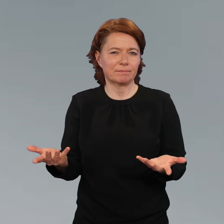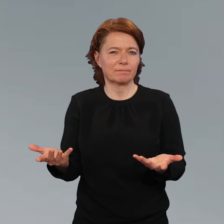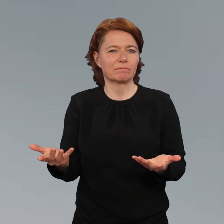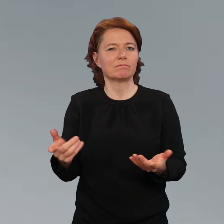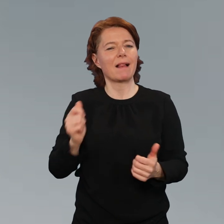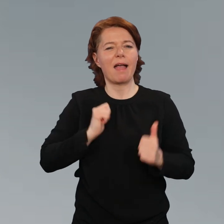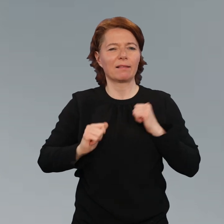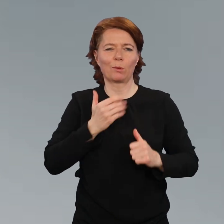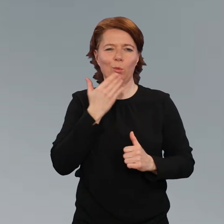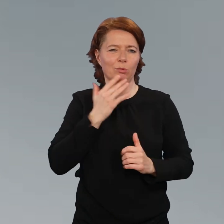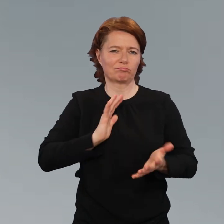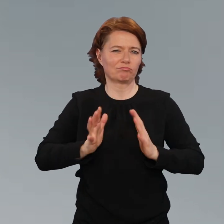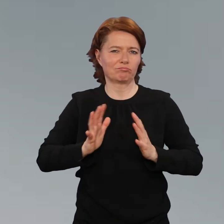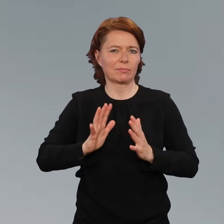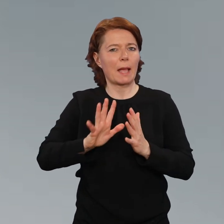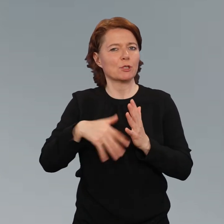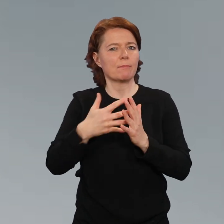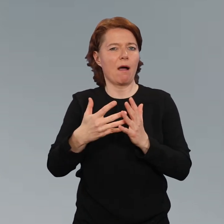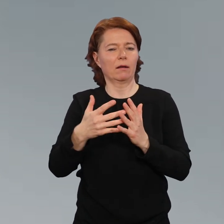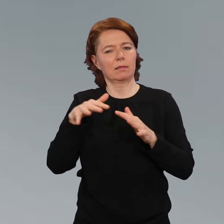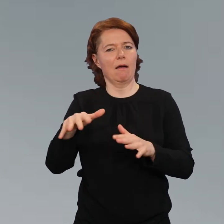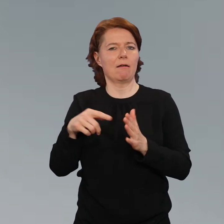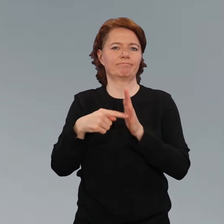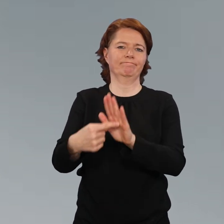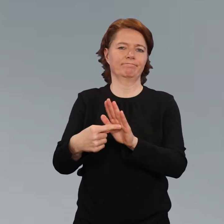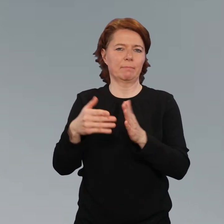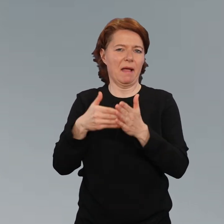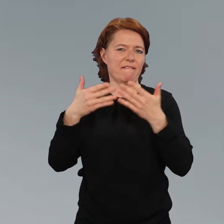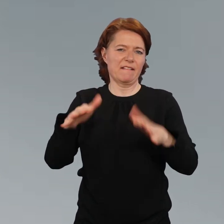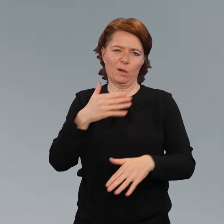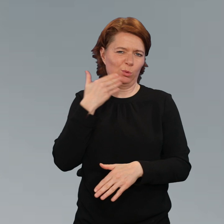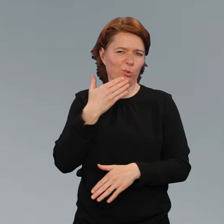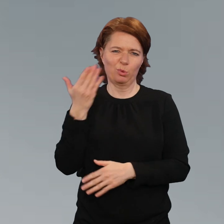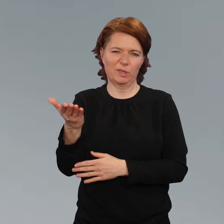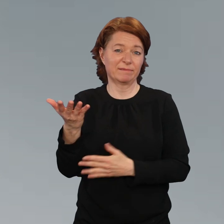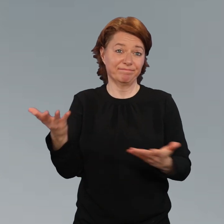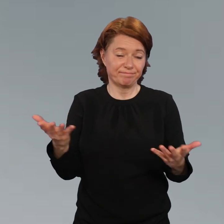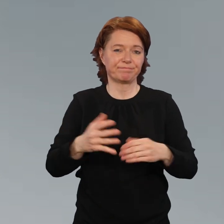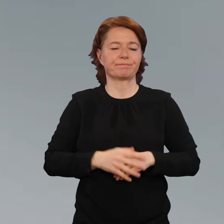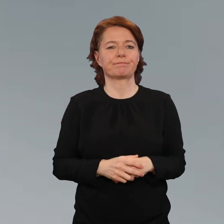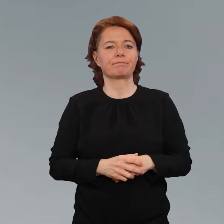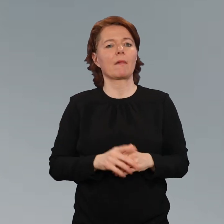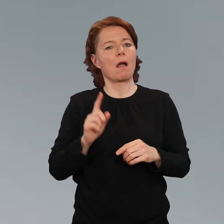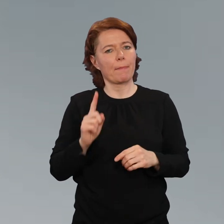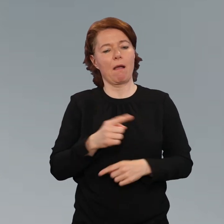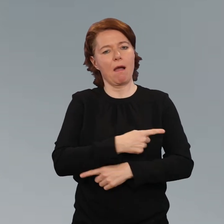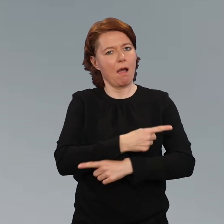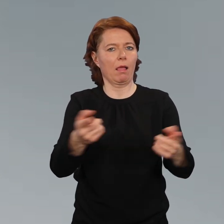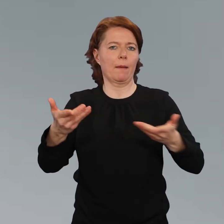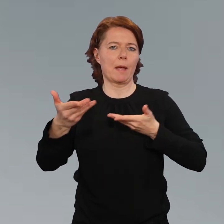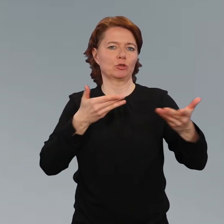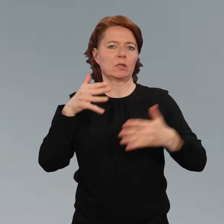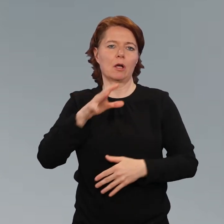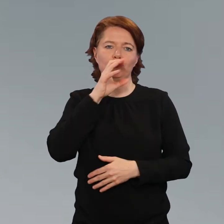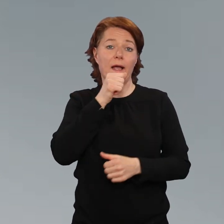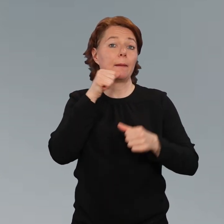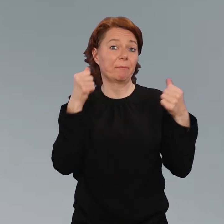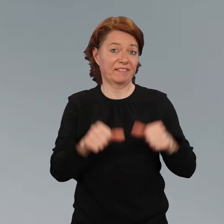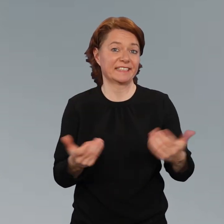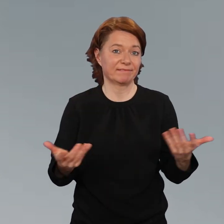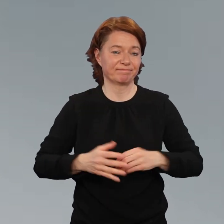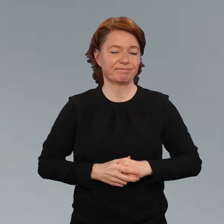leider noch nicht in DGS barrierefrei. Alle Beratungsstellen sind der Anonymität verpflichtet!